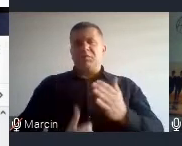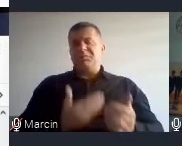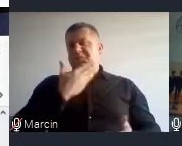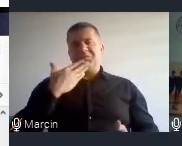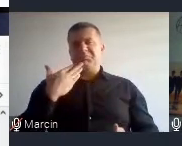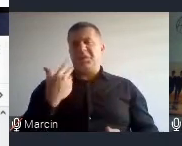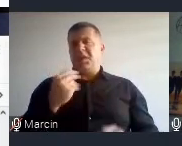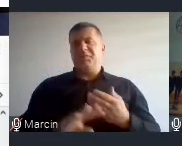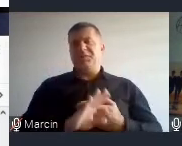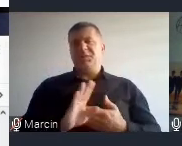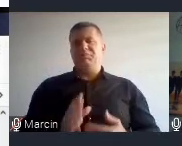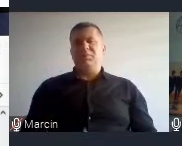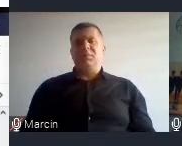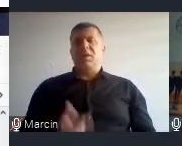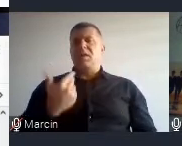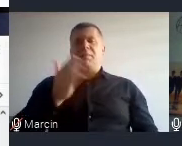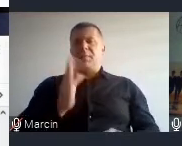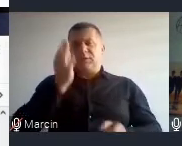więc nie będę ich Państwu szczegółowo omawiał.